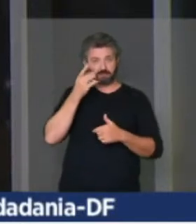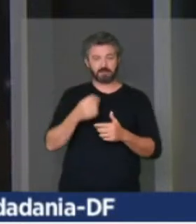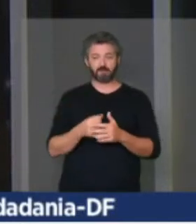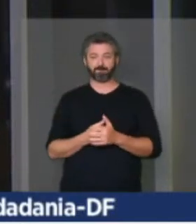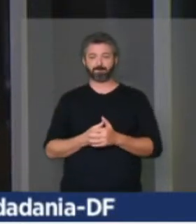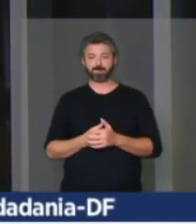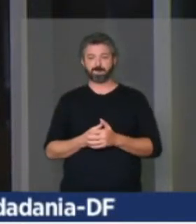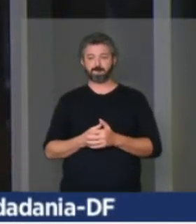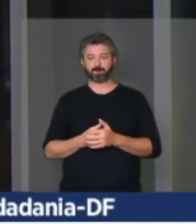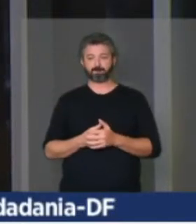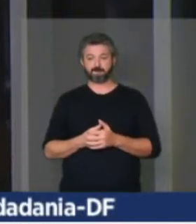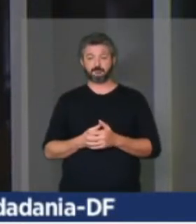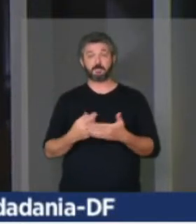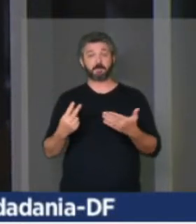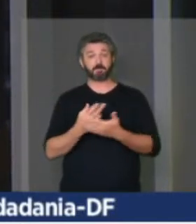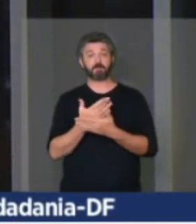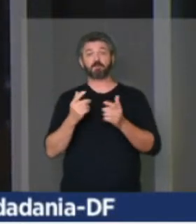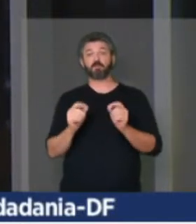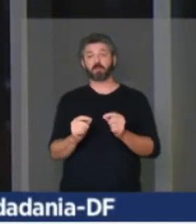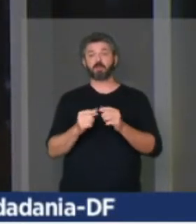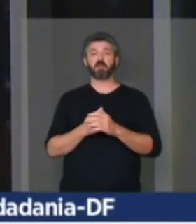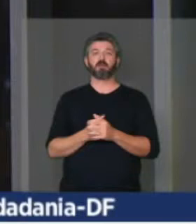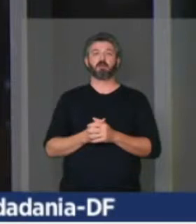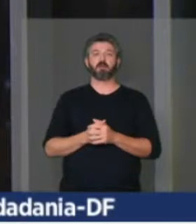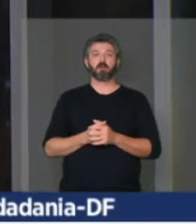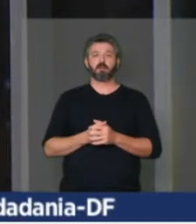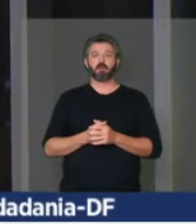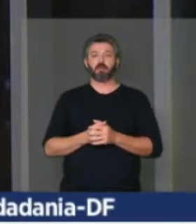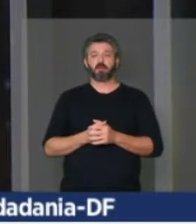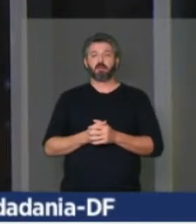PREENCHIDAS UMA DAS SEGUINTES CONDIÇÕES: O ENCERRAMENTO DA EMERGÊNCIA DE SAÚDE PÚBLICA DE IMPORTÂNCIA NACIONAL